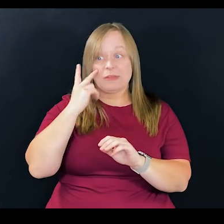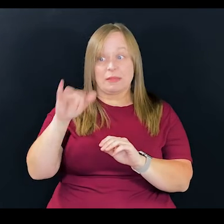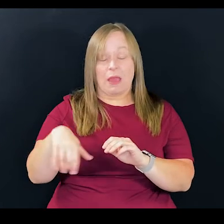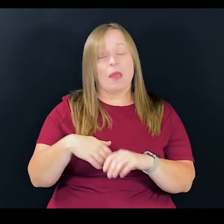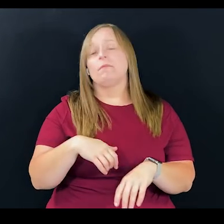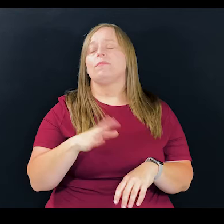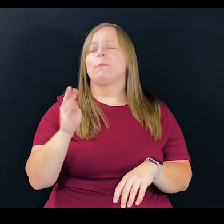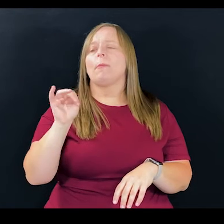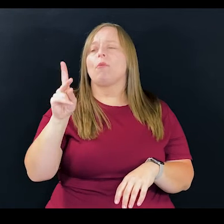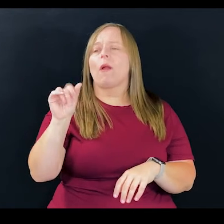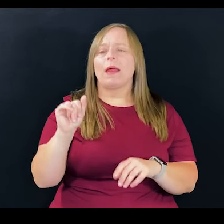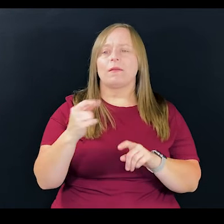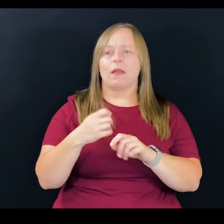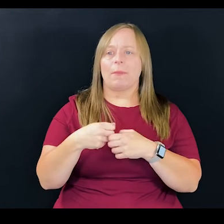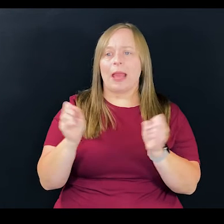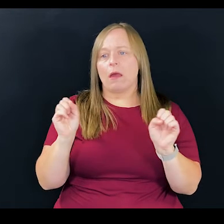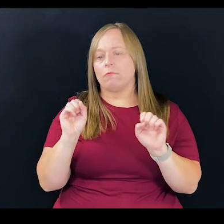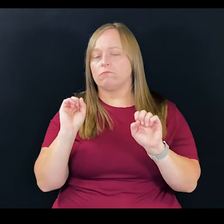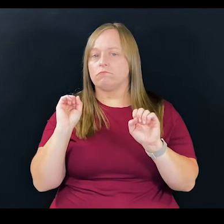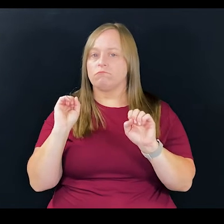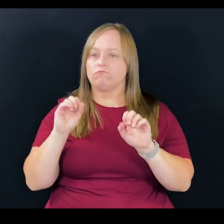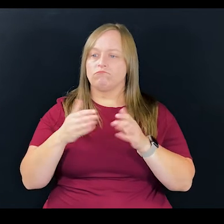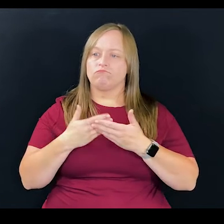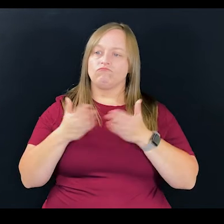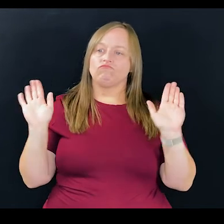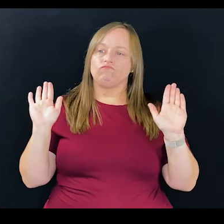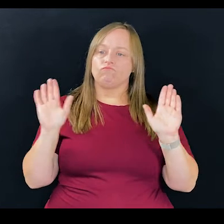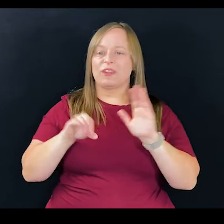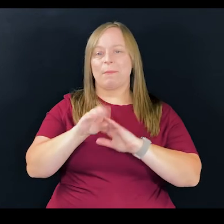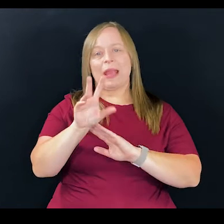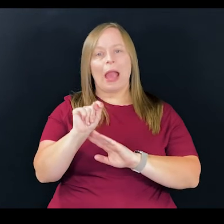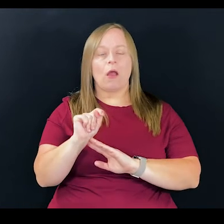Ahora, Brenda, salir del armario es un proceso muy personal.